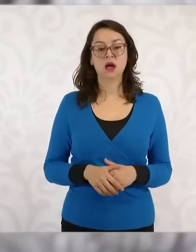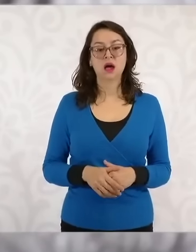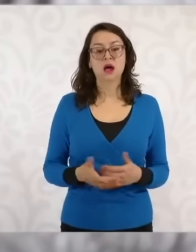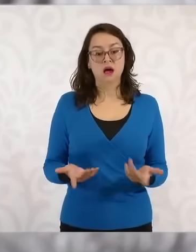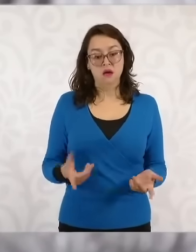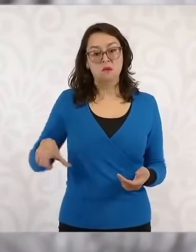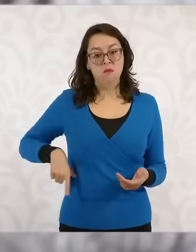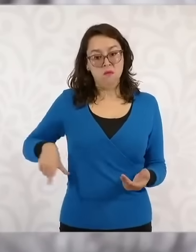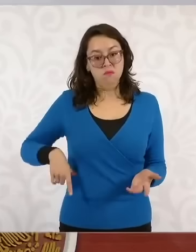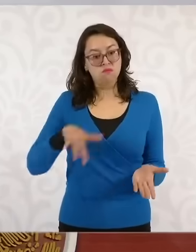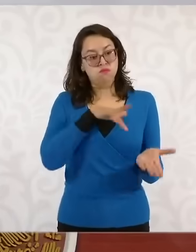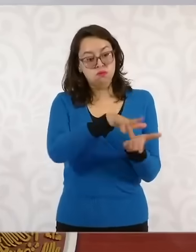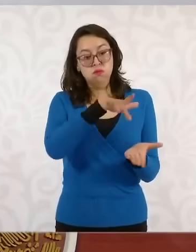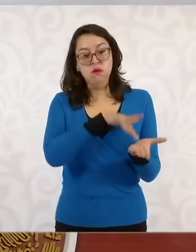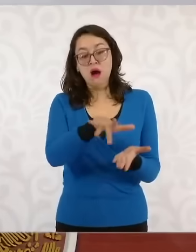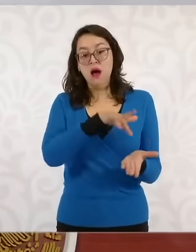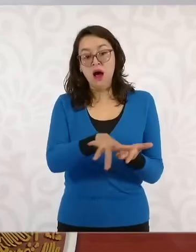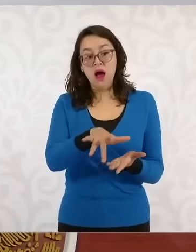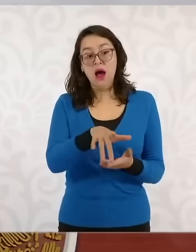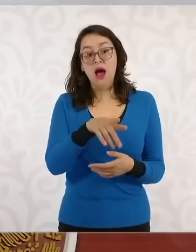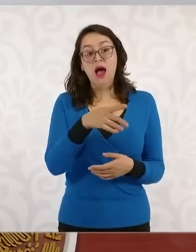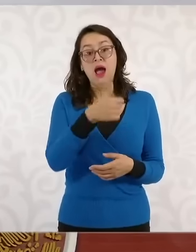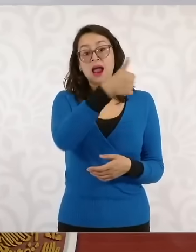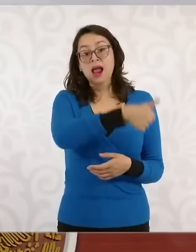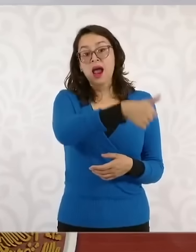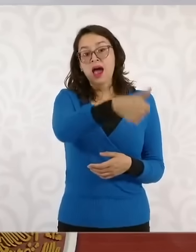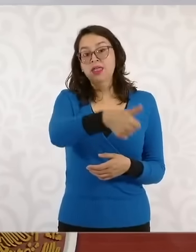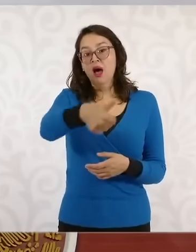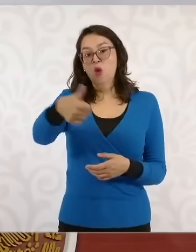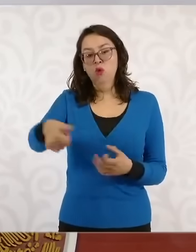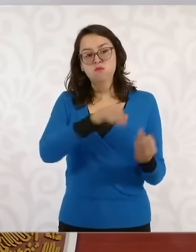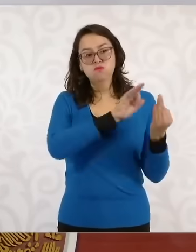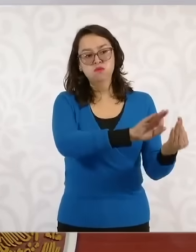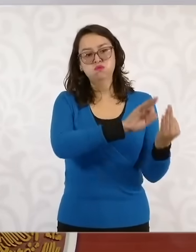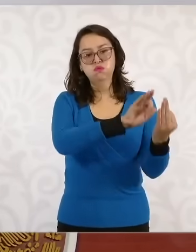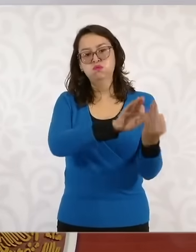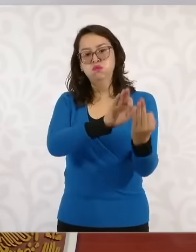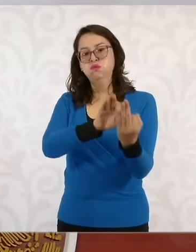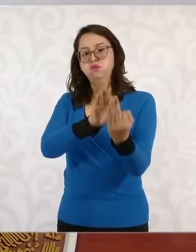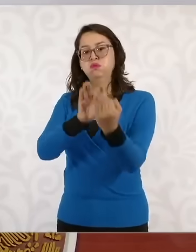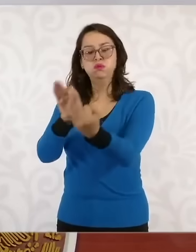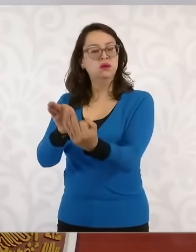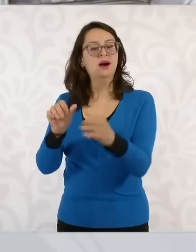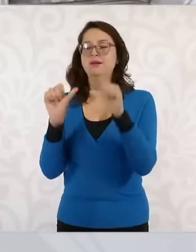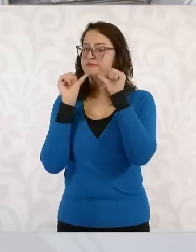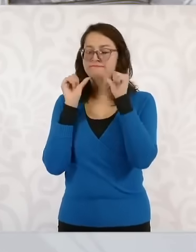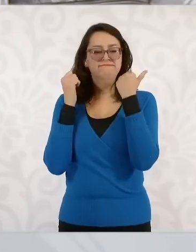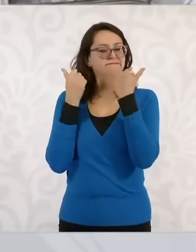se harán directamente en cada uno de los estados, en los municipios, no a organizaciones. Se hace